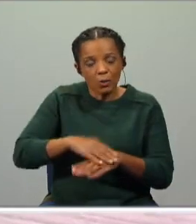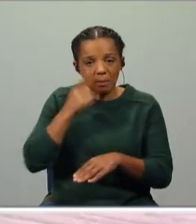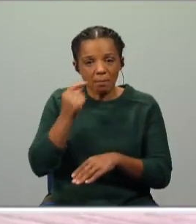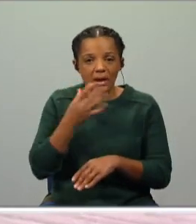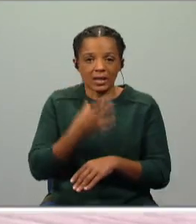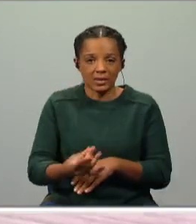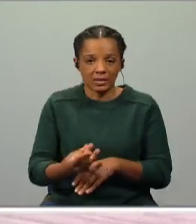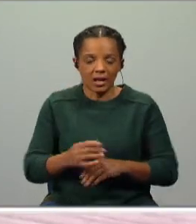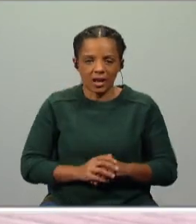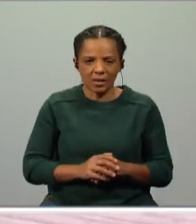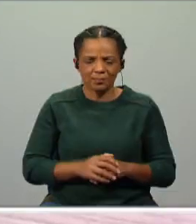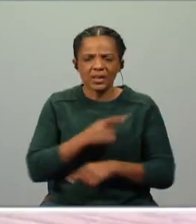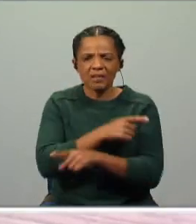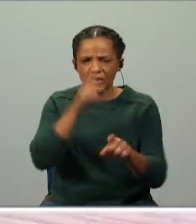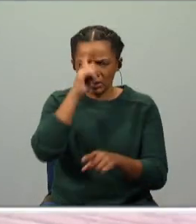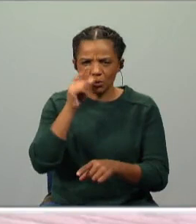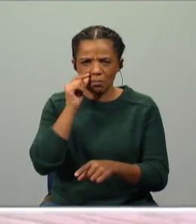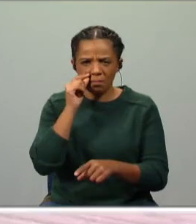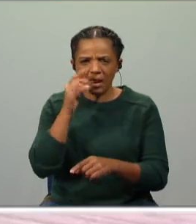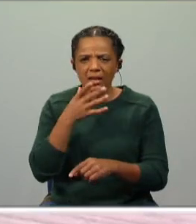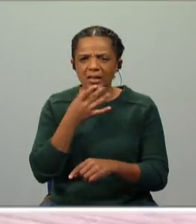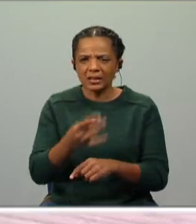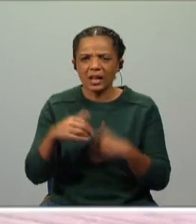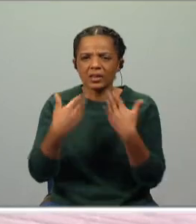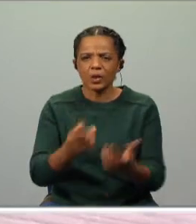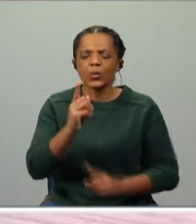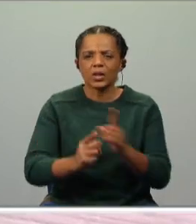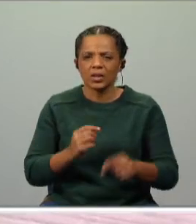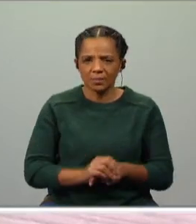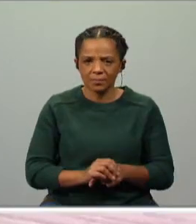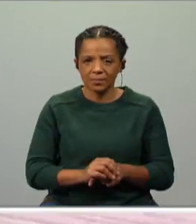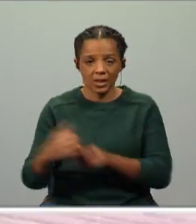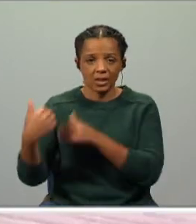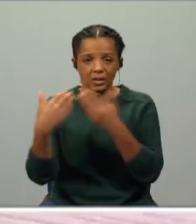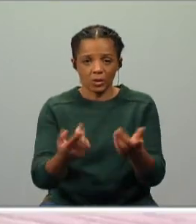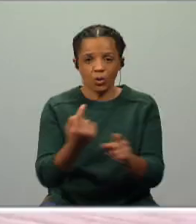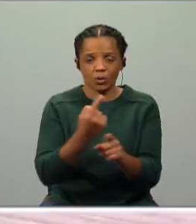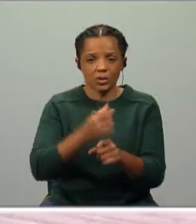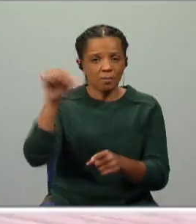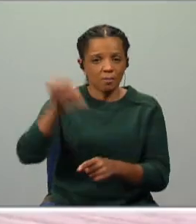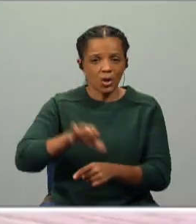O que é que lhe fez vocês? Lembram-se ofereceu lhe a pior coisa que podia, se pode oferece um lobo,